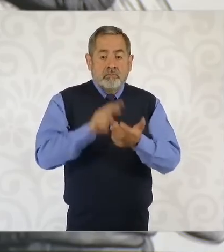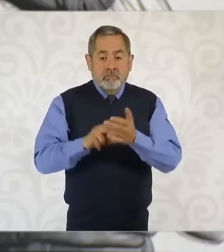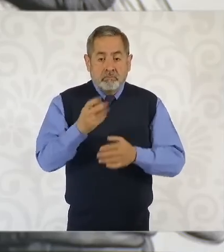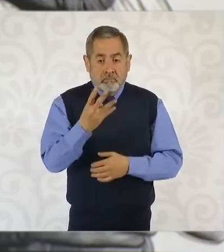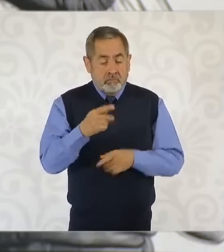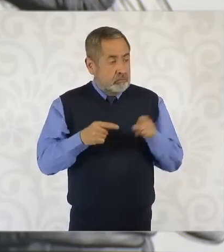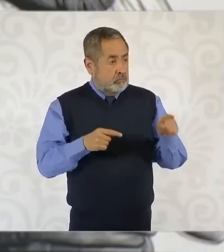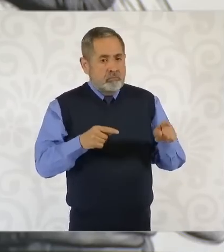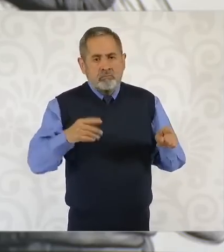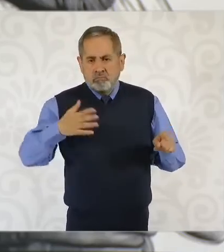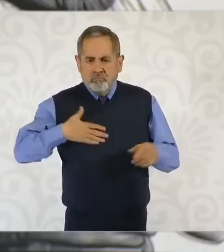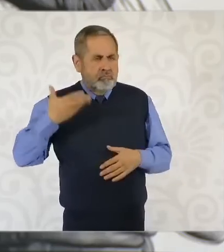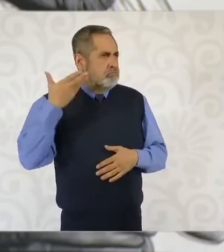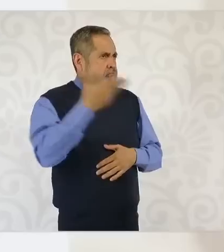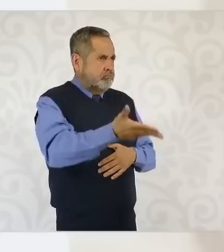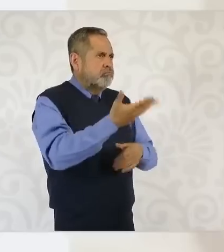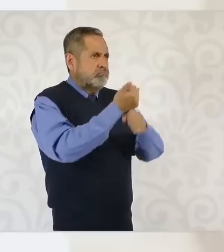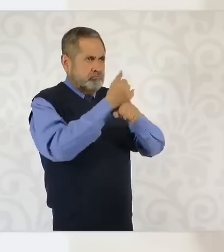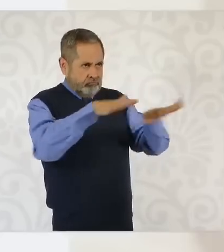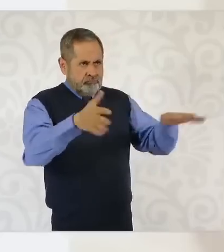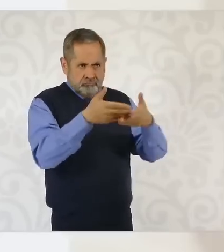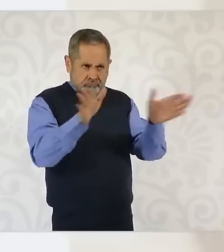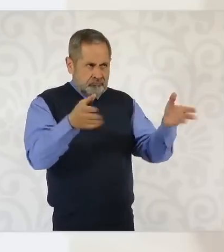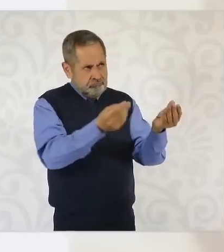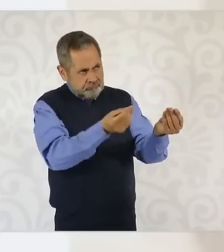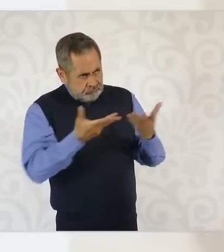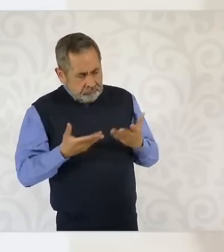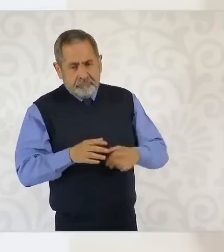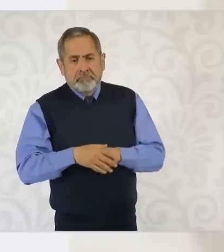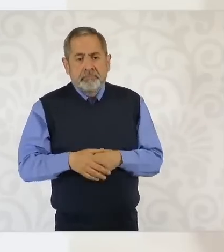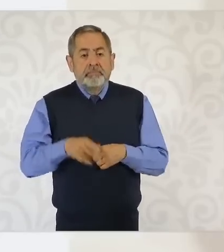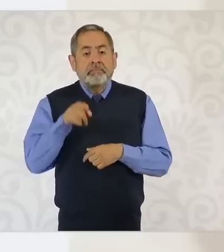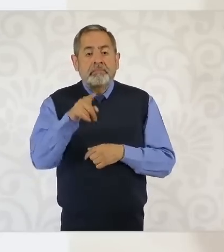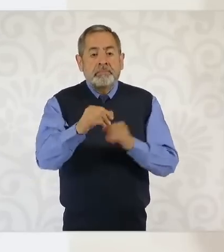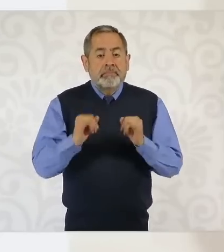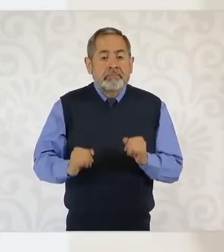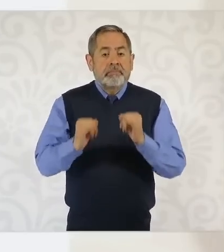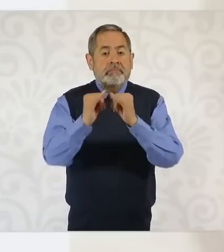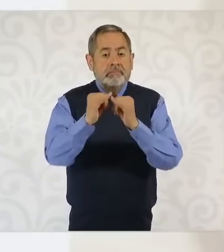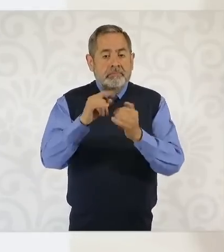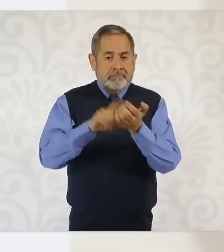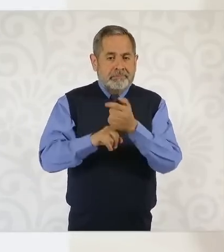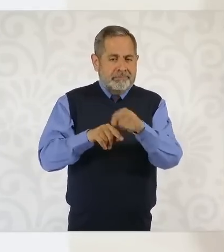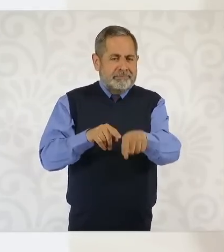información pública eh Por un instituto que se llama el instituto cato que es de Washington